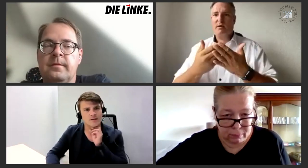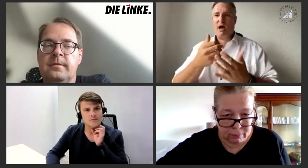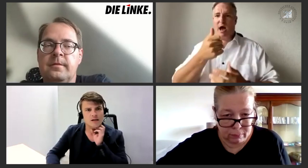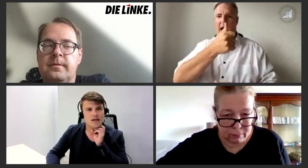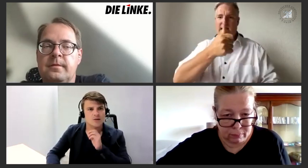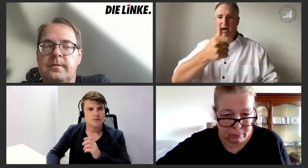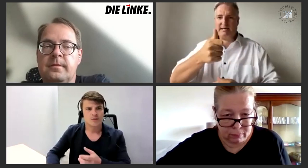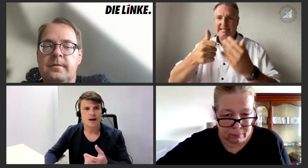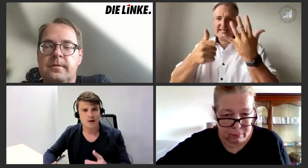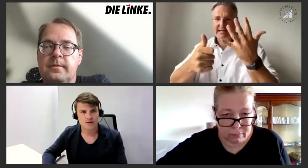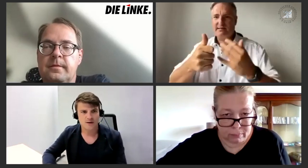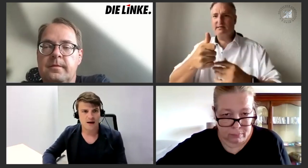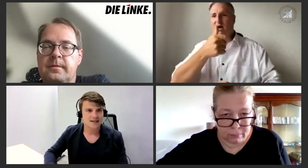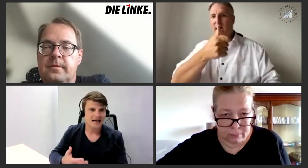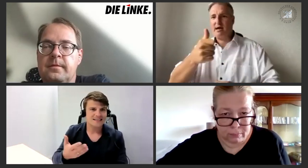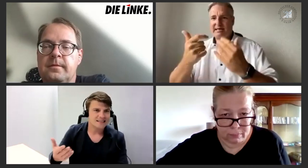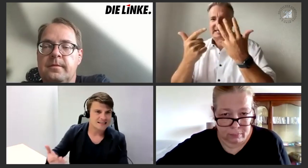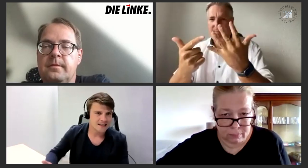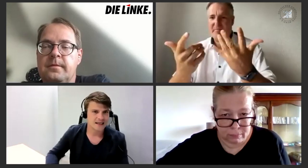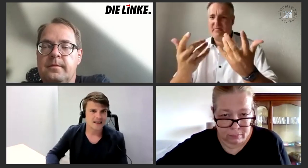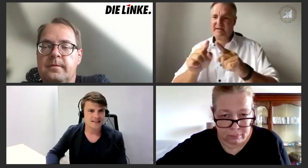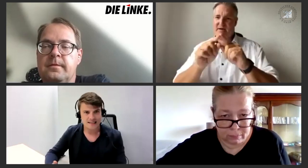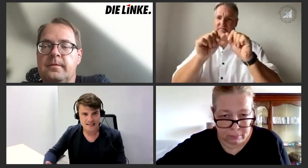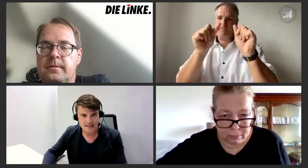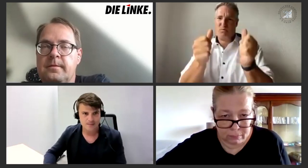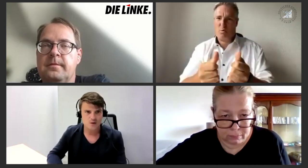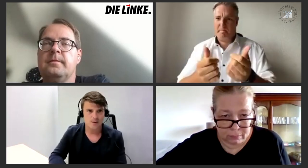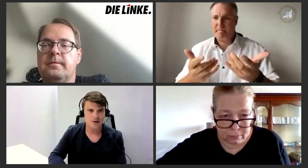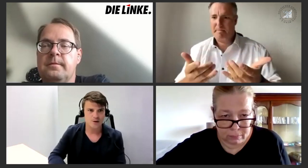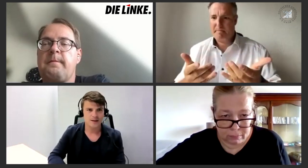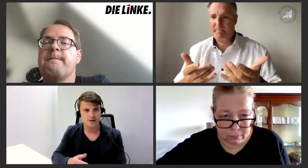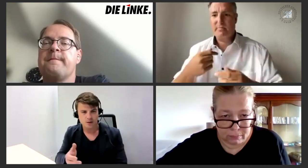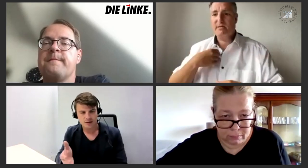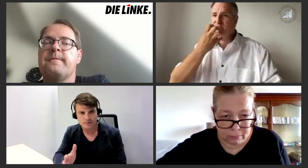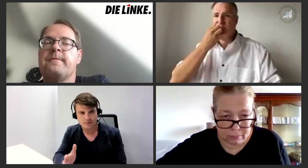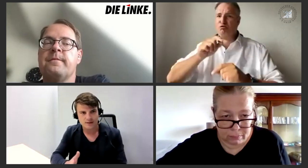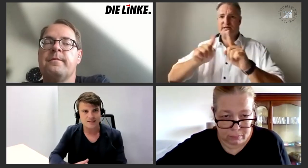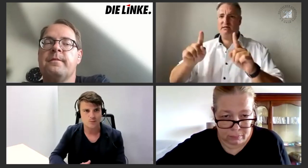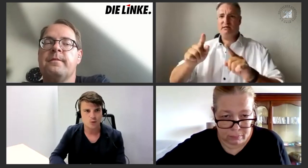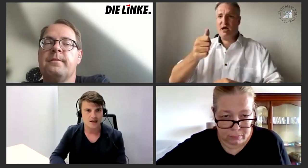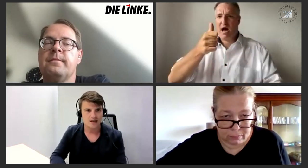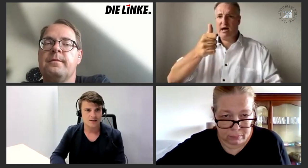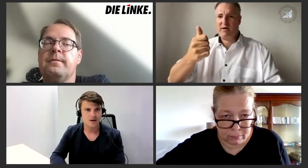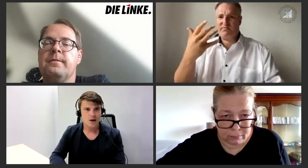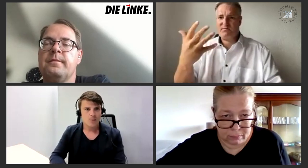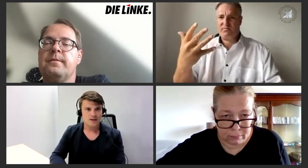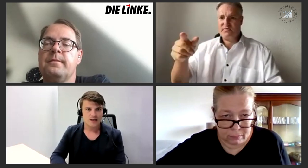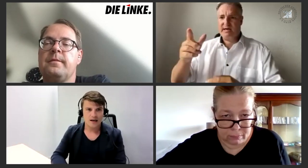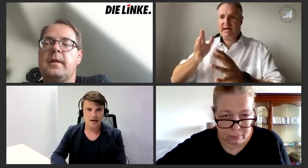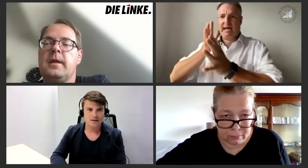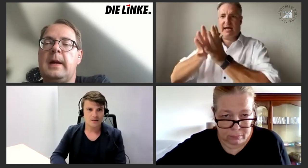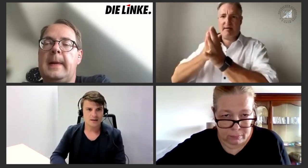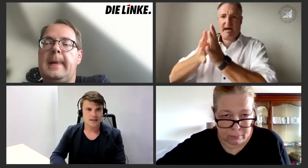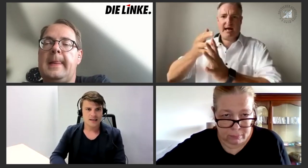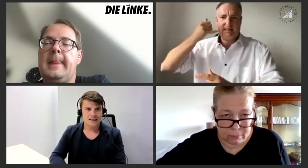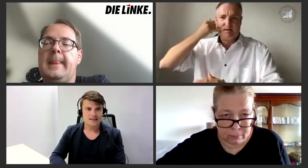gegründet hat. Also Beratungsfragen die 116 117 zum Beispiel, dieses Modell, ich möchte da